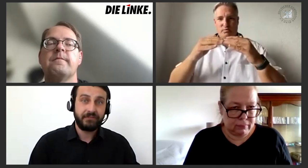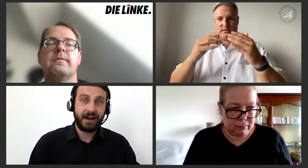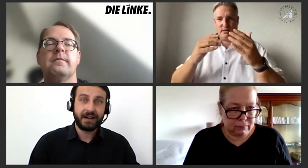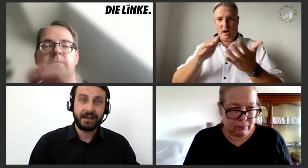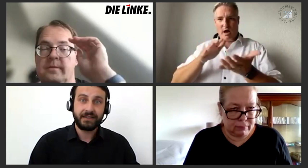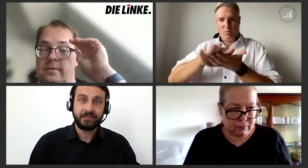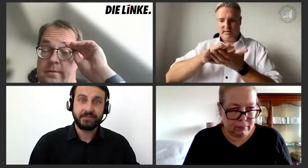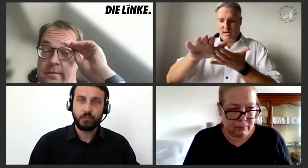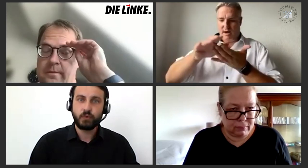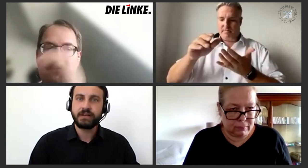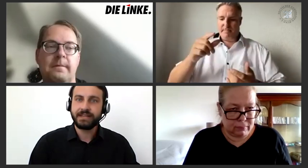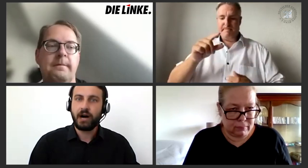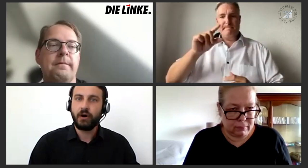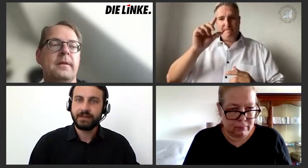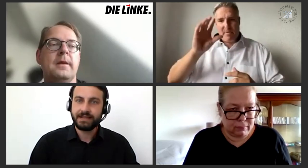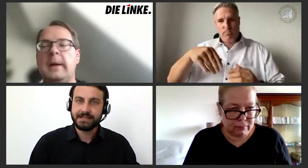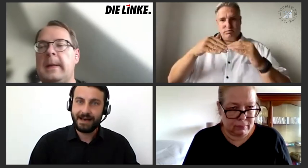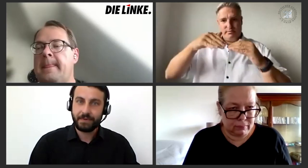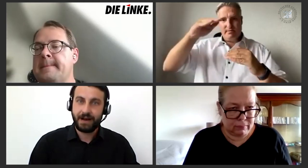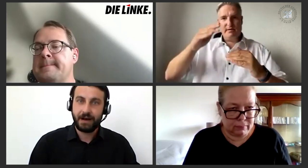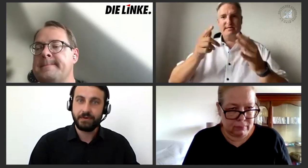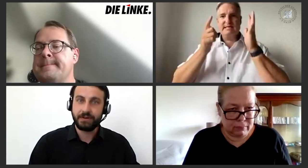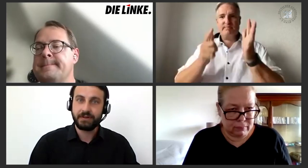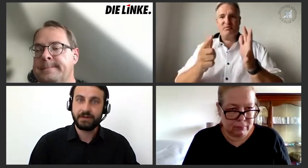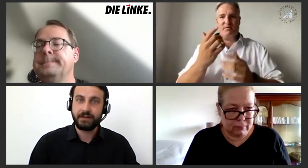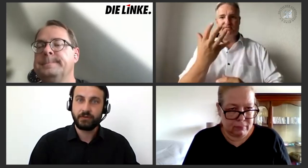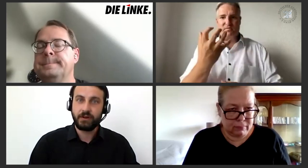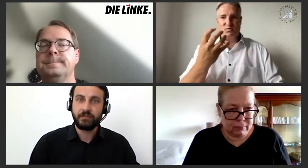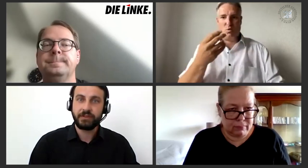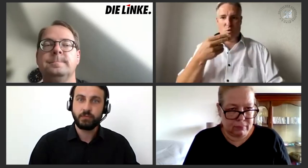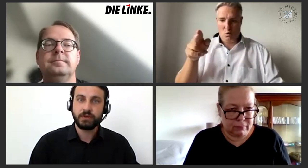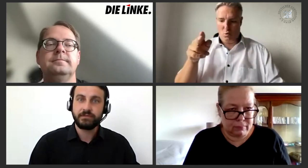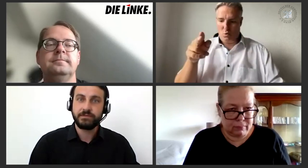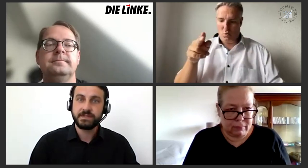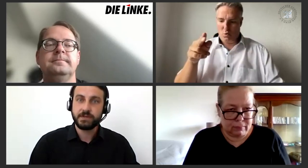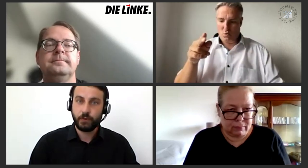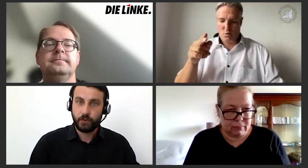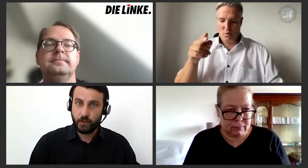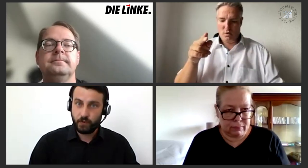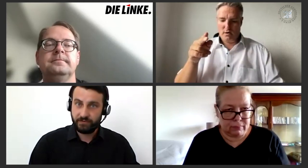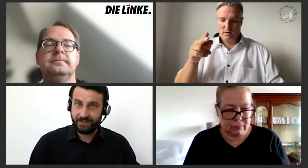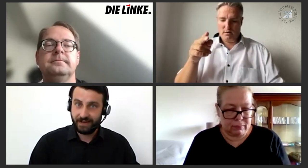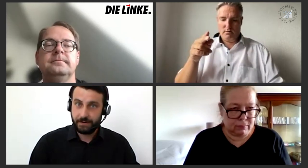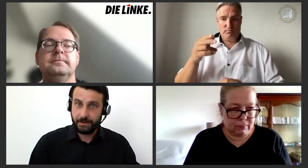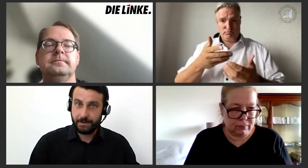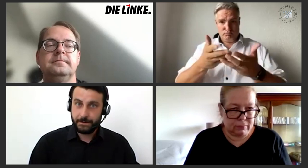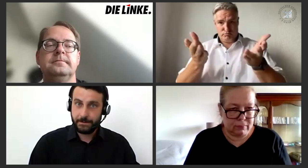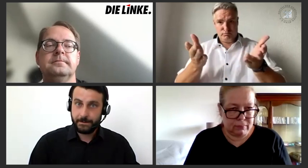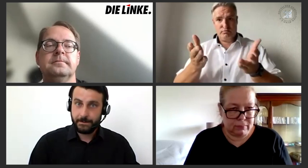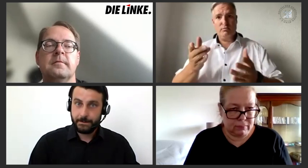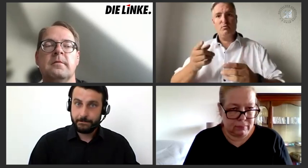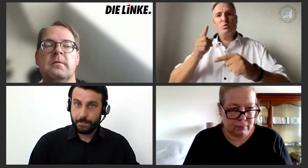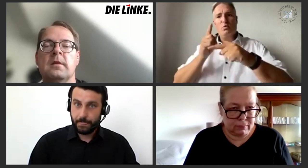Da wäre meine Frage, also diese monatliche Ausgleichsabgabe soll auf 750 Euro erhöht werden